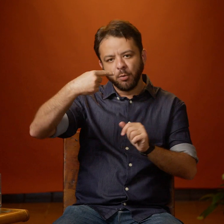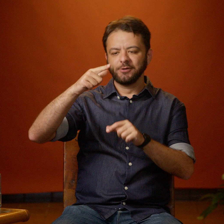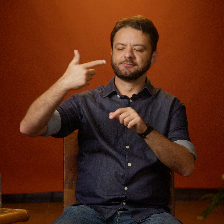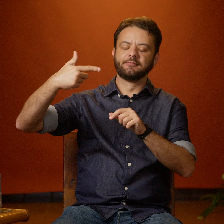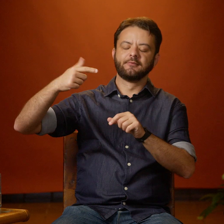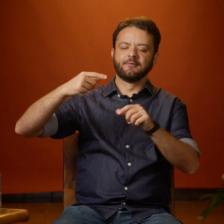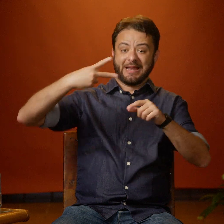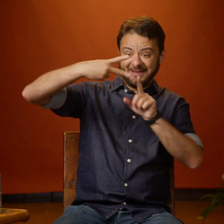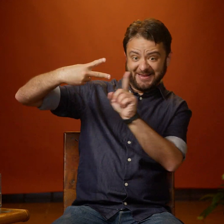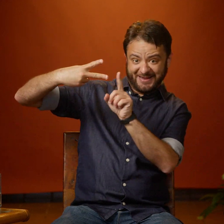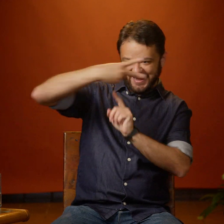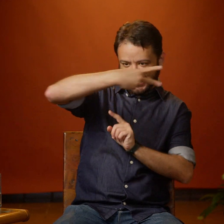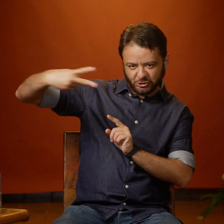colocamos na linha de baixo.